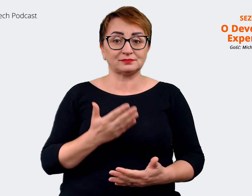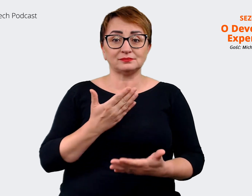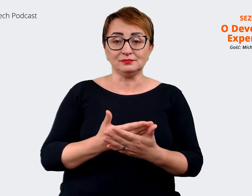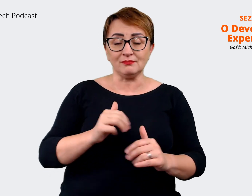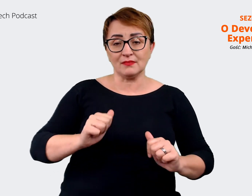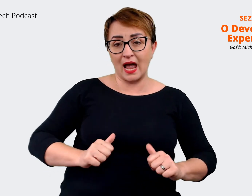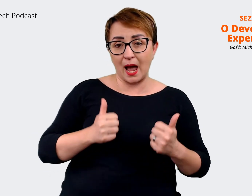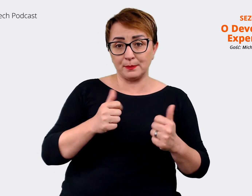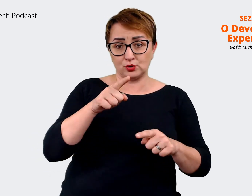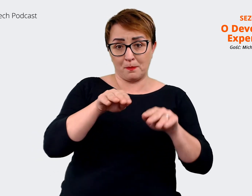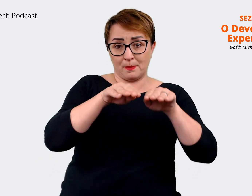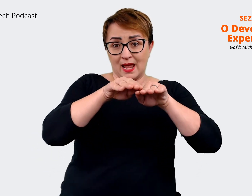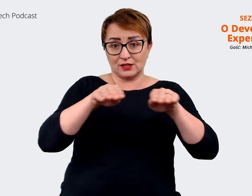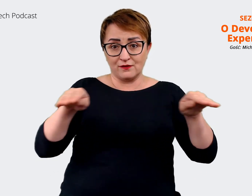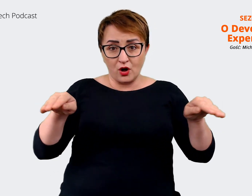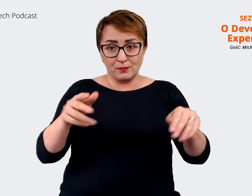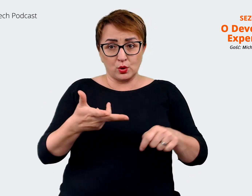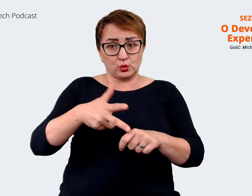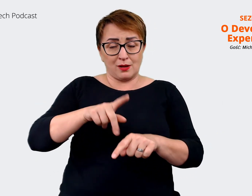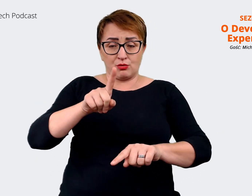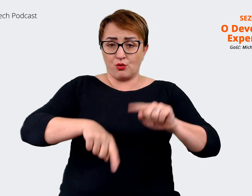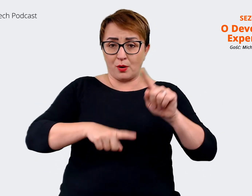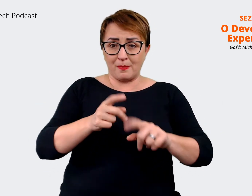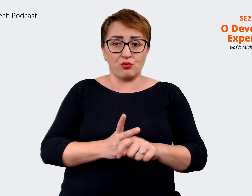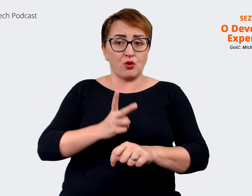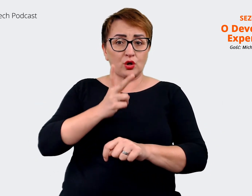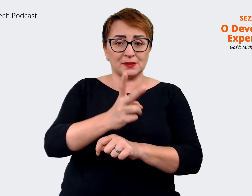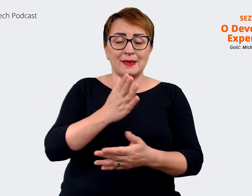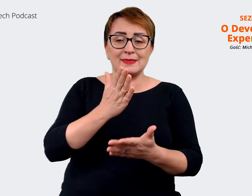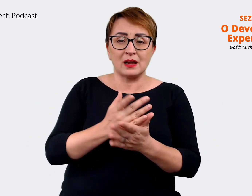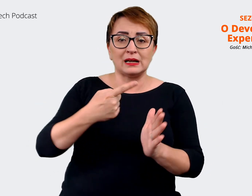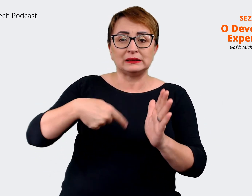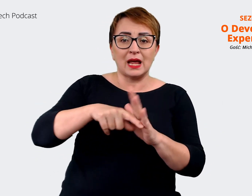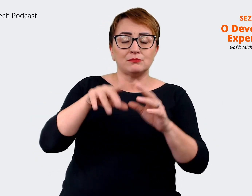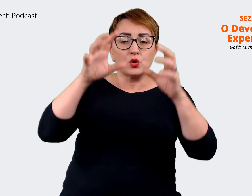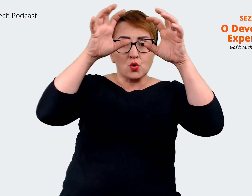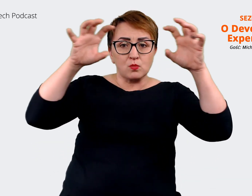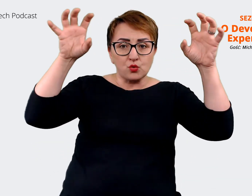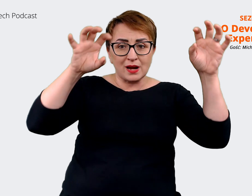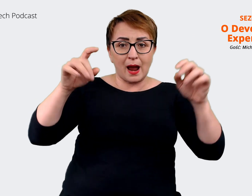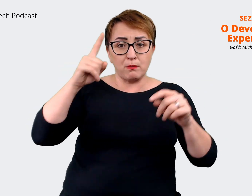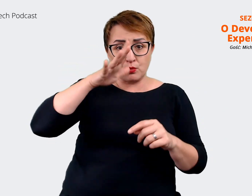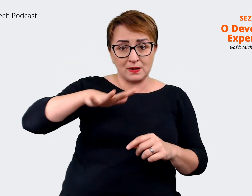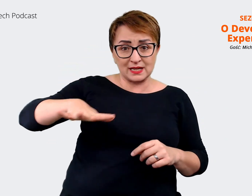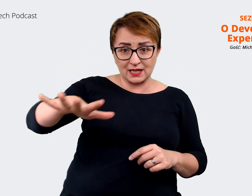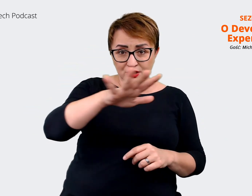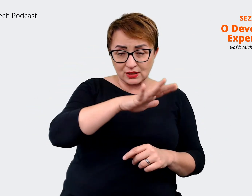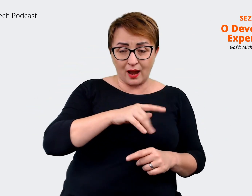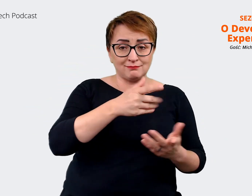żeby taka platforma, która normalnie jest dostępna tylko dla chmur publicznych, była dostępna też